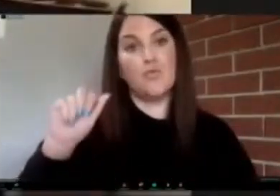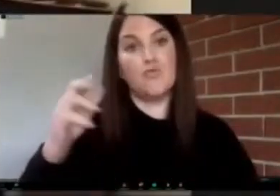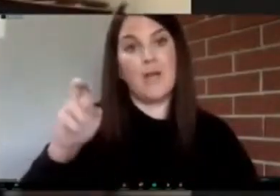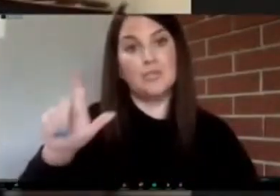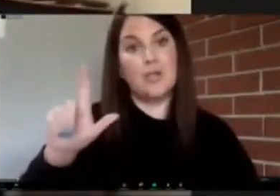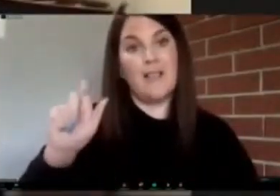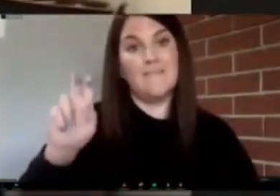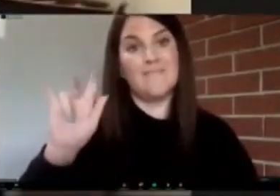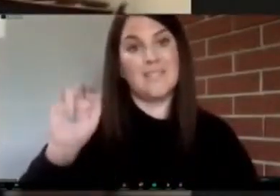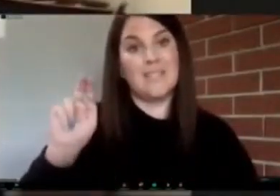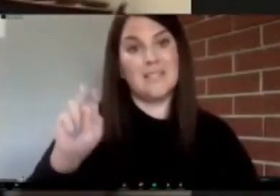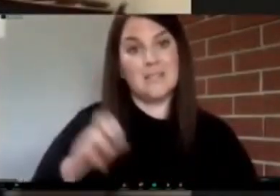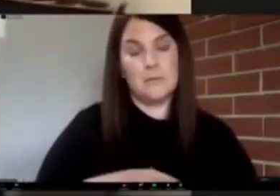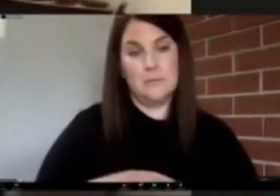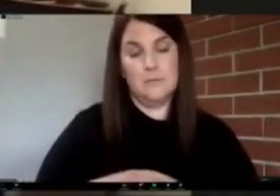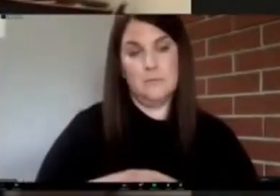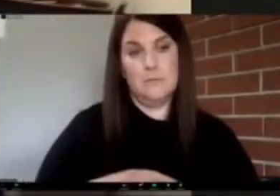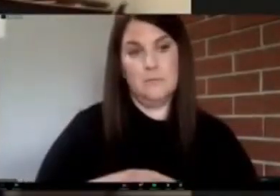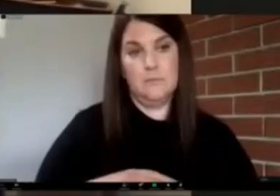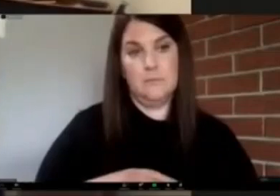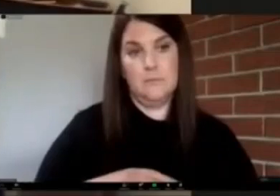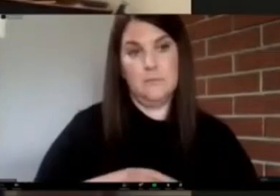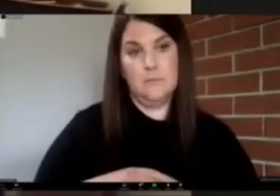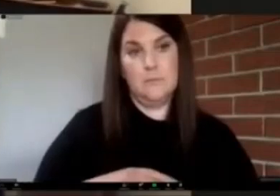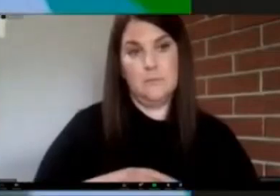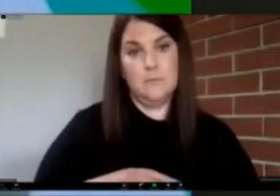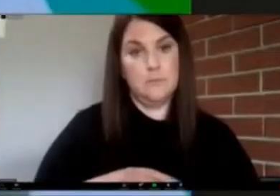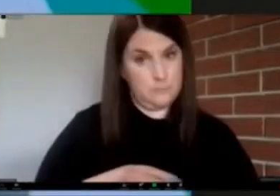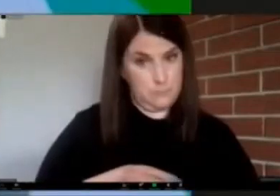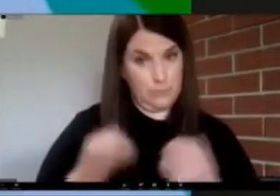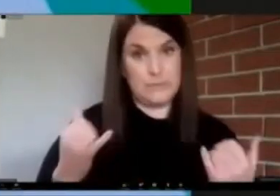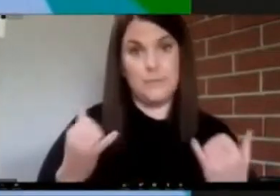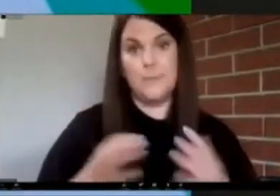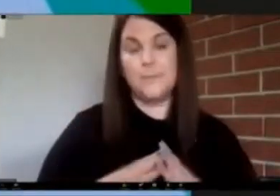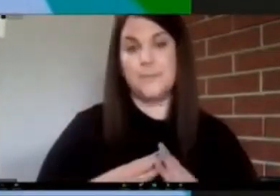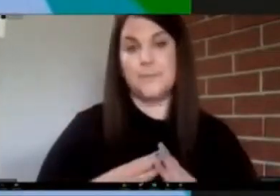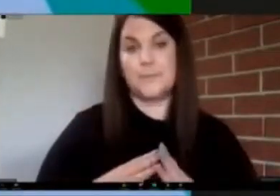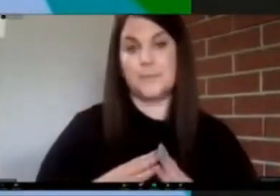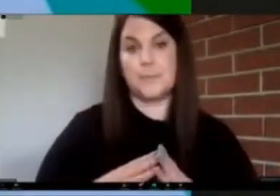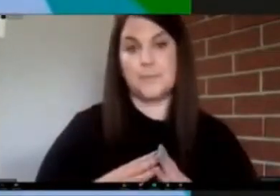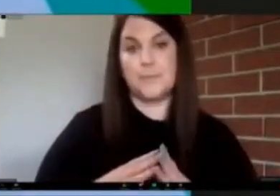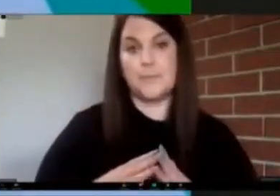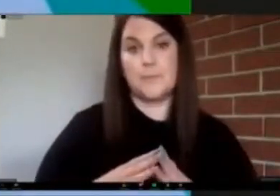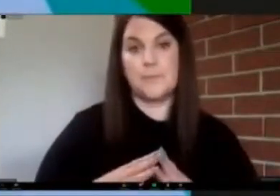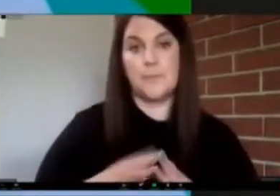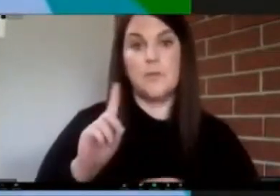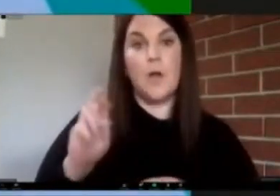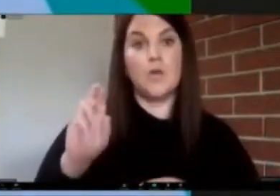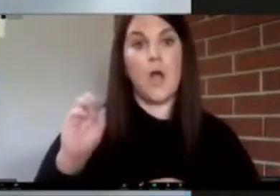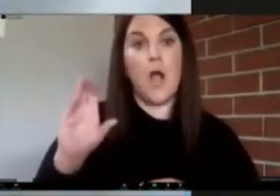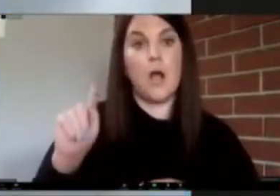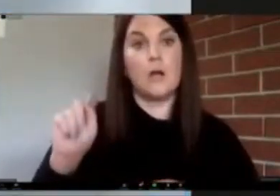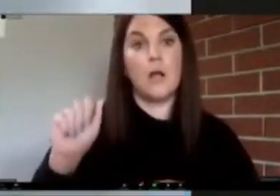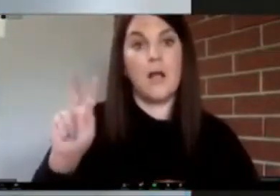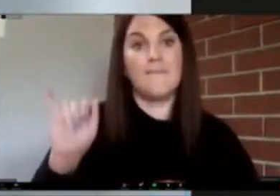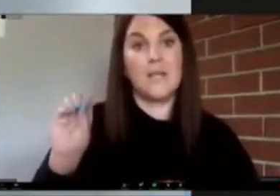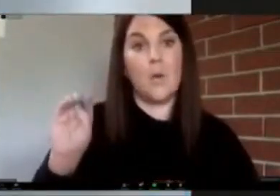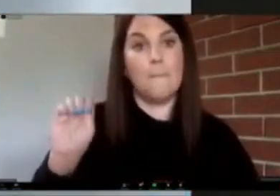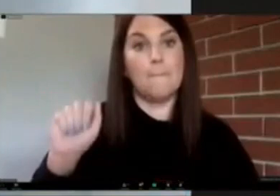Rachel Levine: Present. Minh Wendt: Dr. Octavio Martinez? Octavio Martinez: Present.